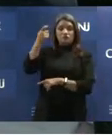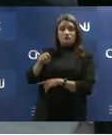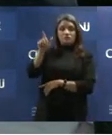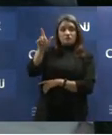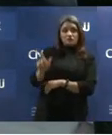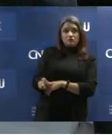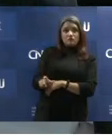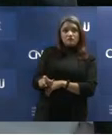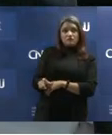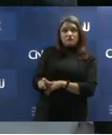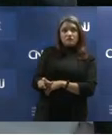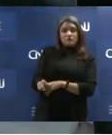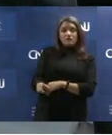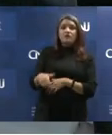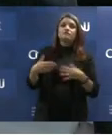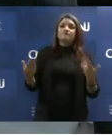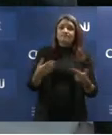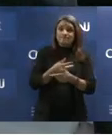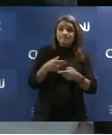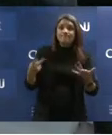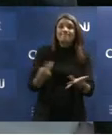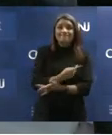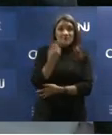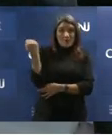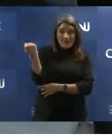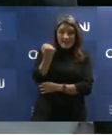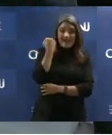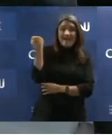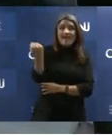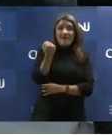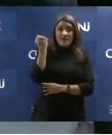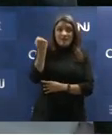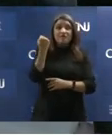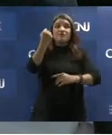Os fatos são graves e há indícios de falta funcional praticada pelo magistrado.